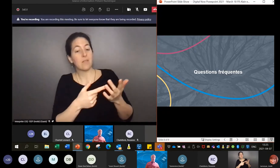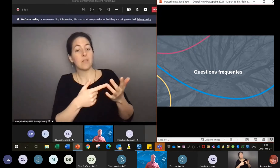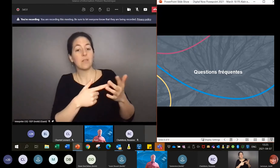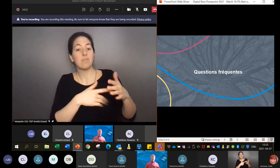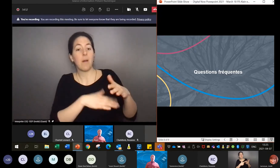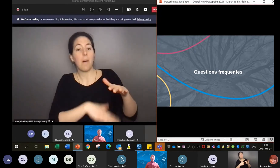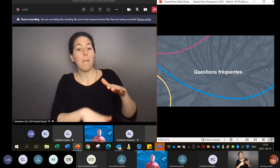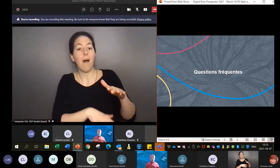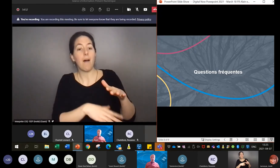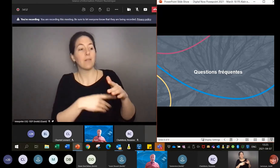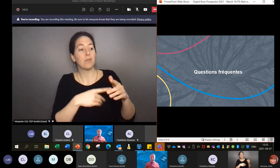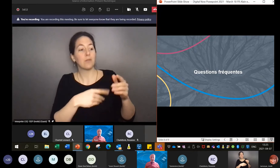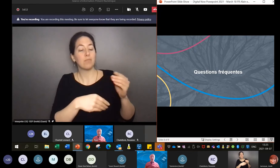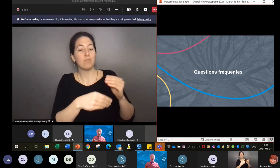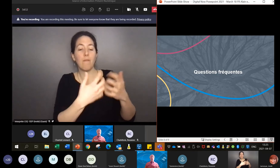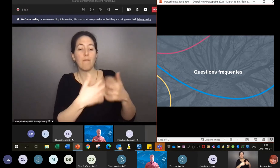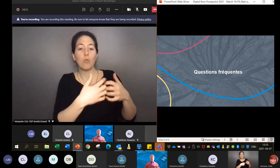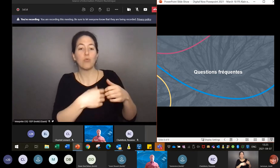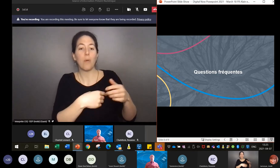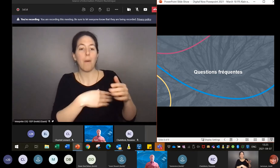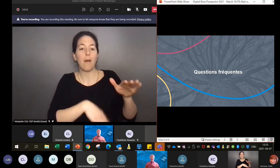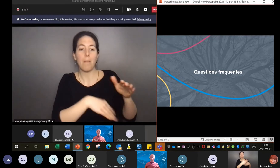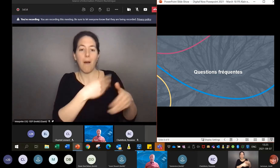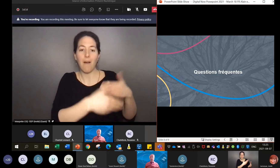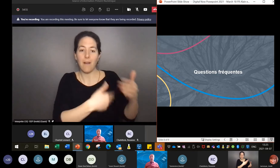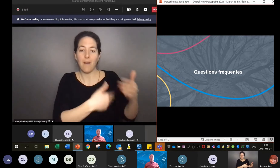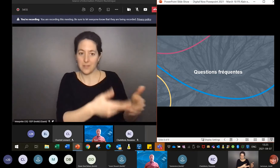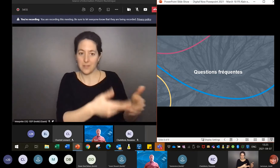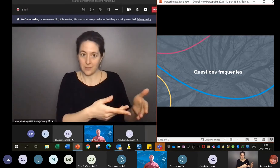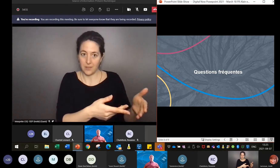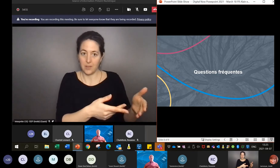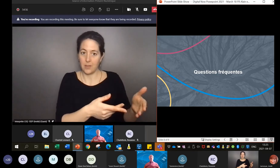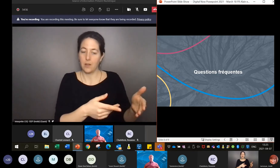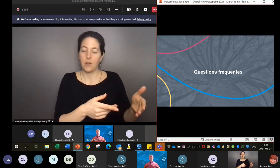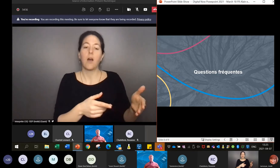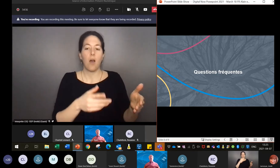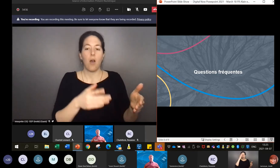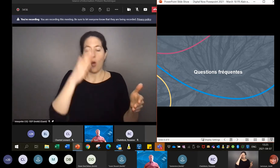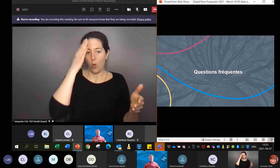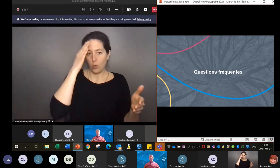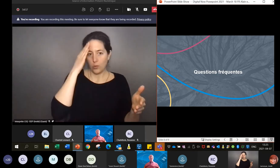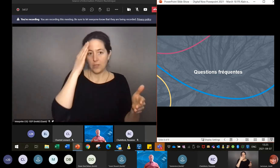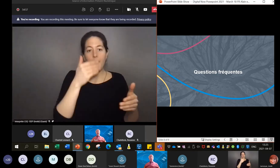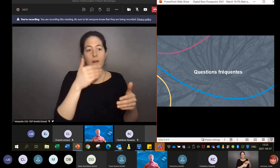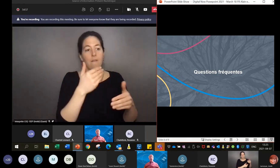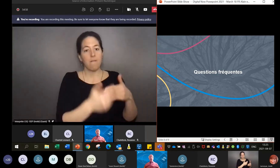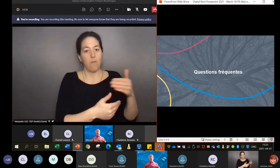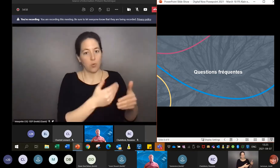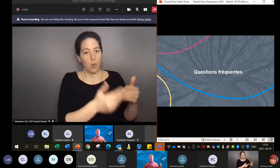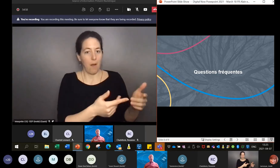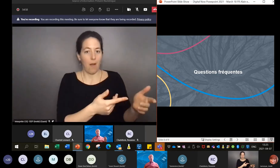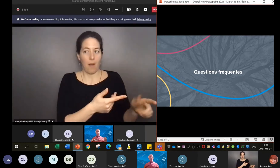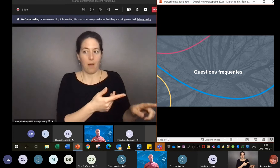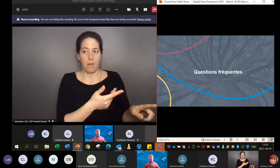pas suffisant. On sait ça, sauf que c’est